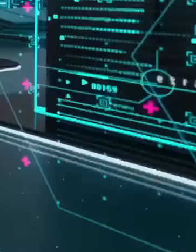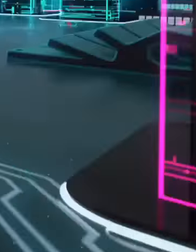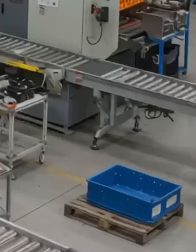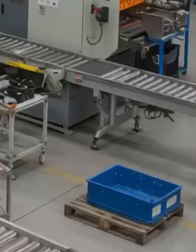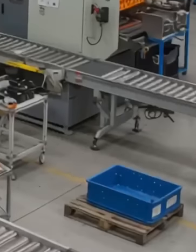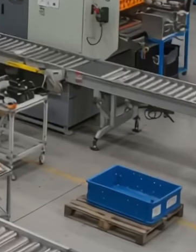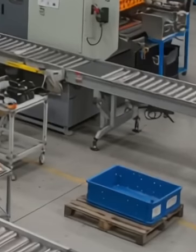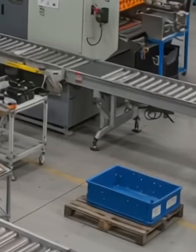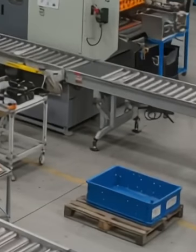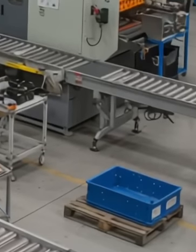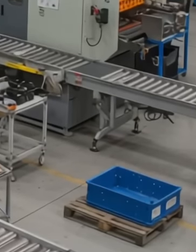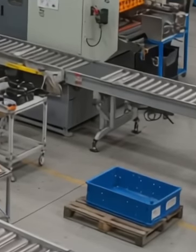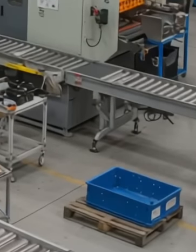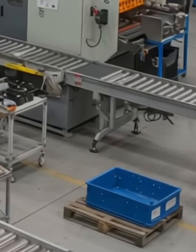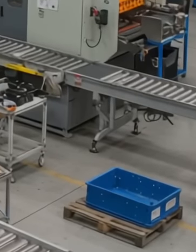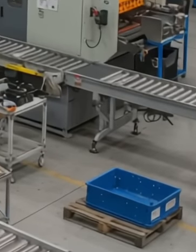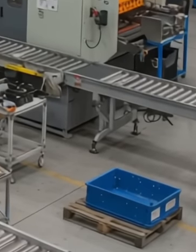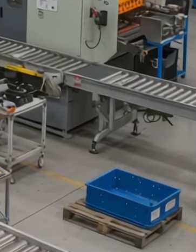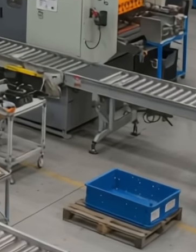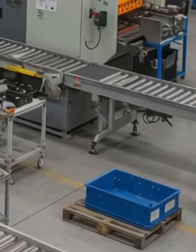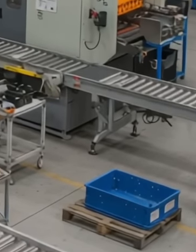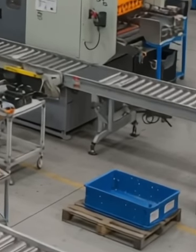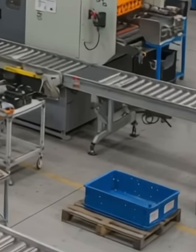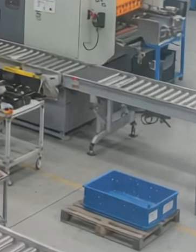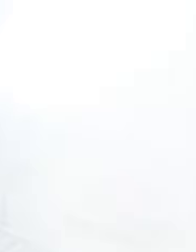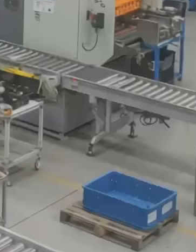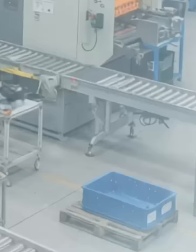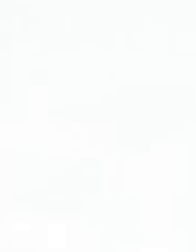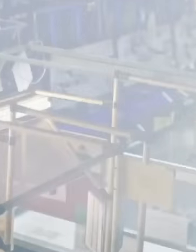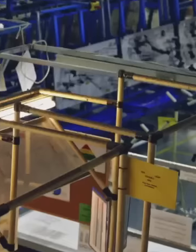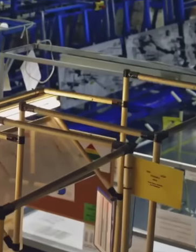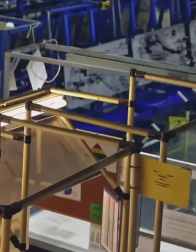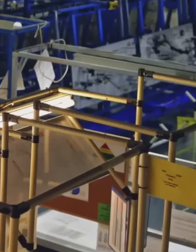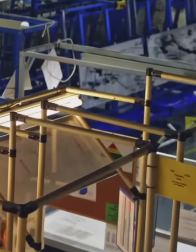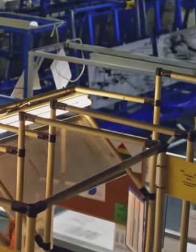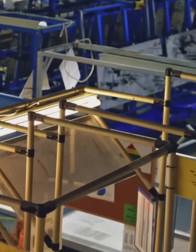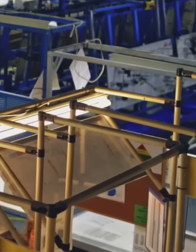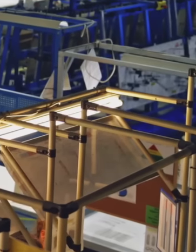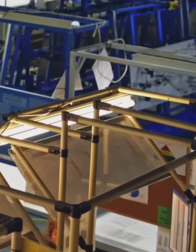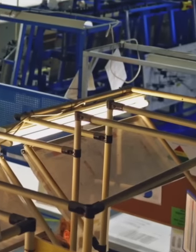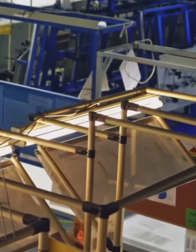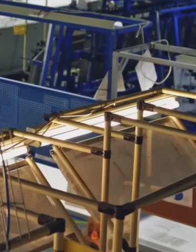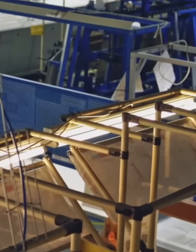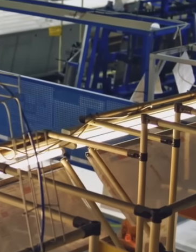extranjera al país. Este mecanismo permite a las empresas importar temporalmente insumos sin pagar